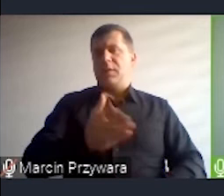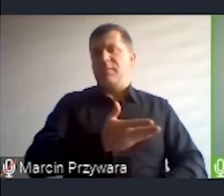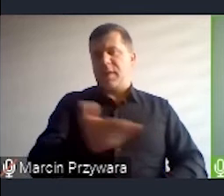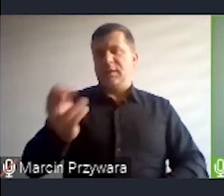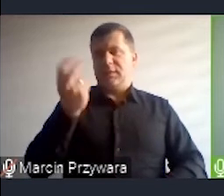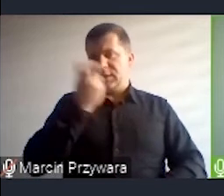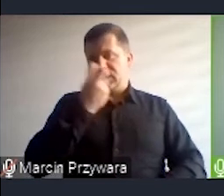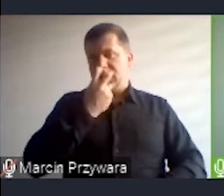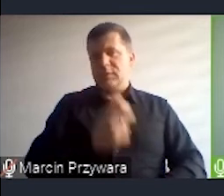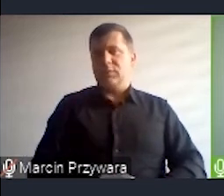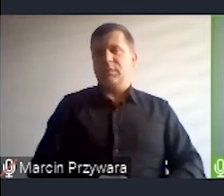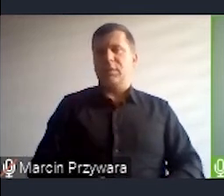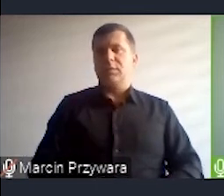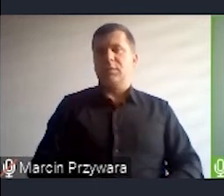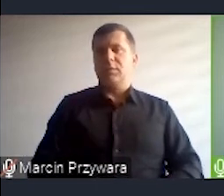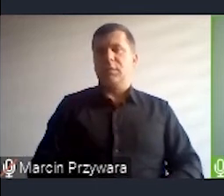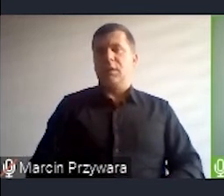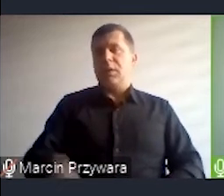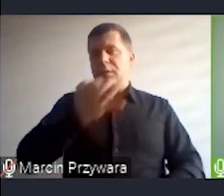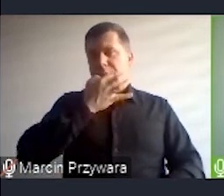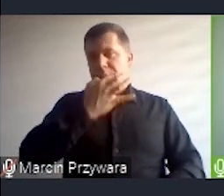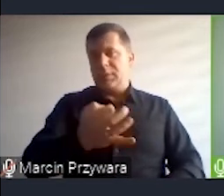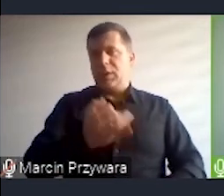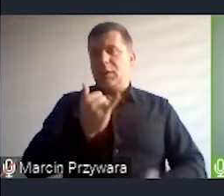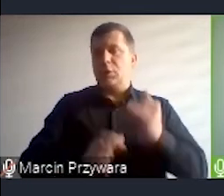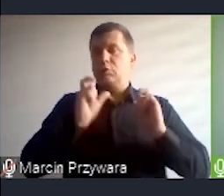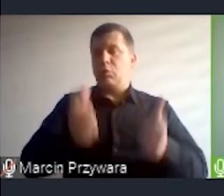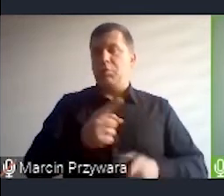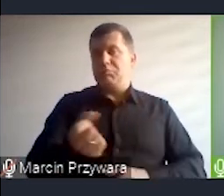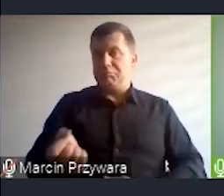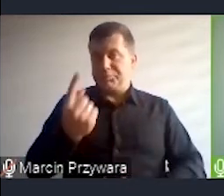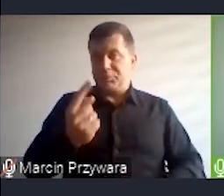Oczywiście pytania – jeśli się tam cokolwiek pojawia – wpisujcie,